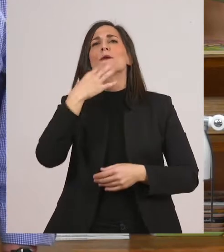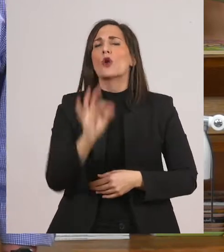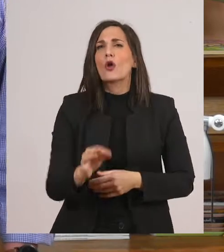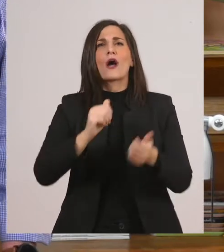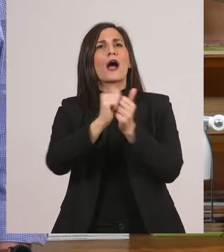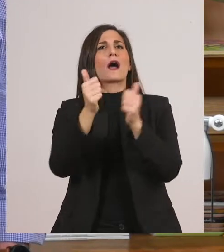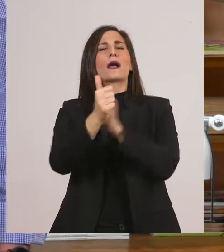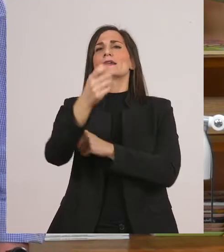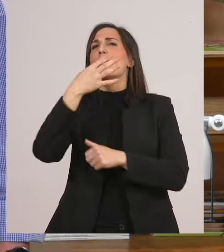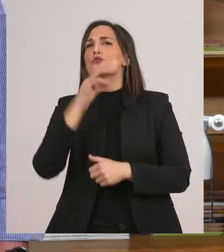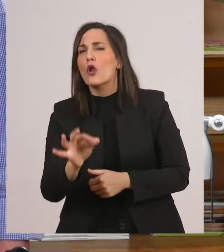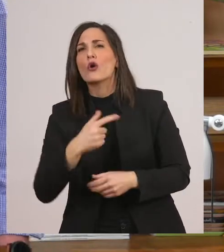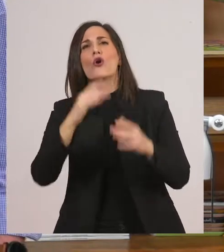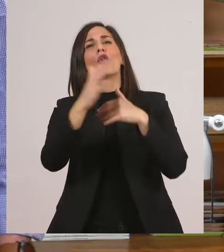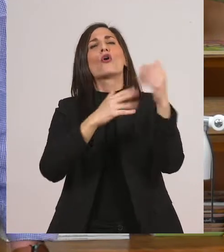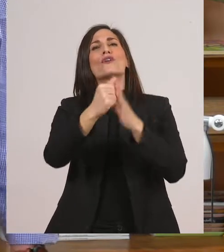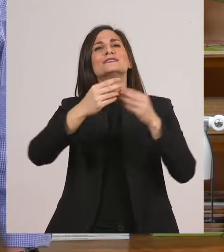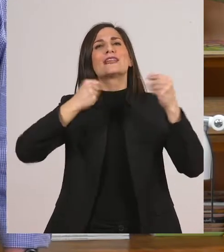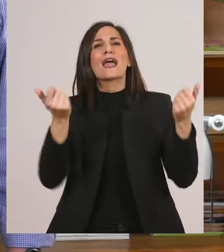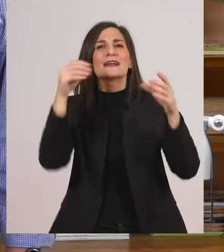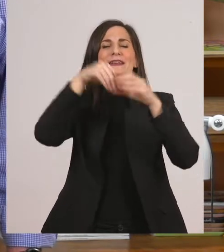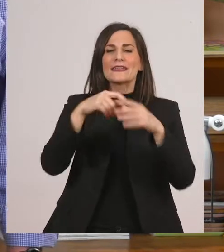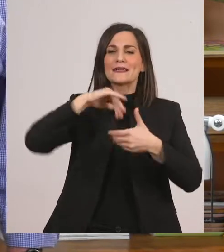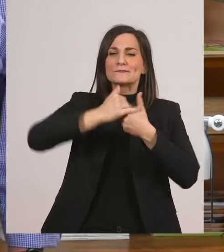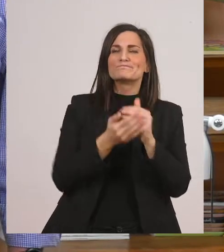Γιατί να ασχολούμαστε με την τέχνη. Ή σε κάτι πιο γενικό: Γιατί να σεβόμαστε τον διπλανό μας.